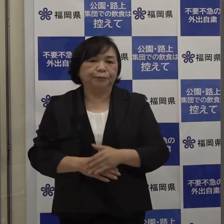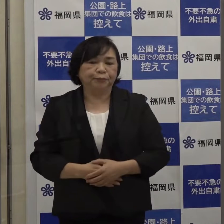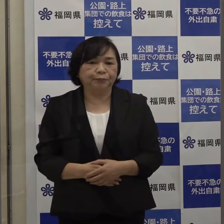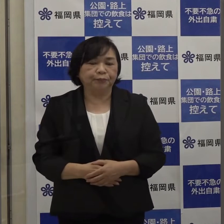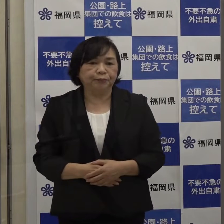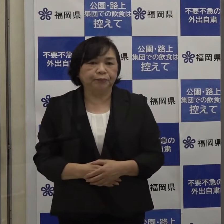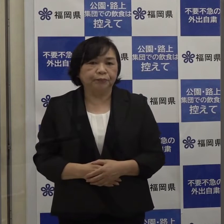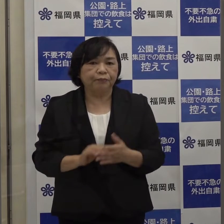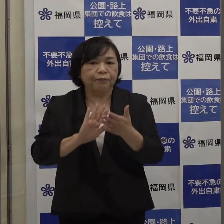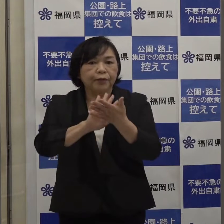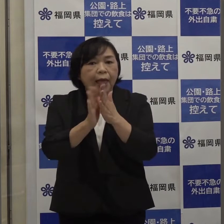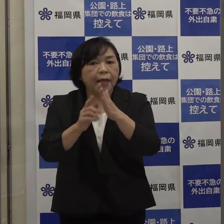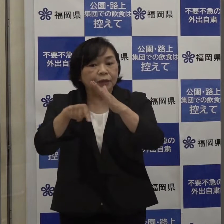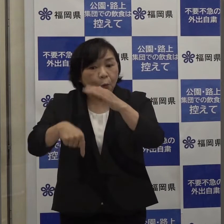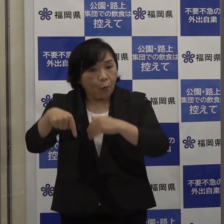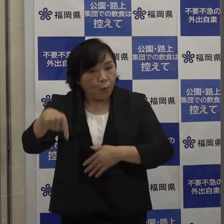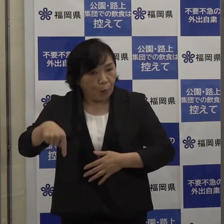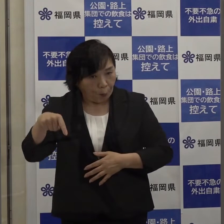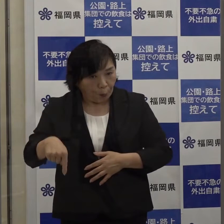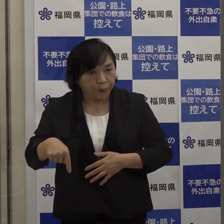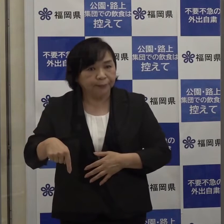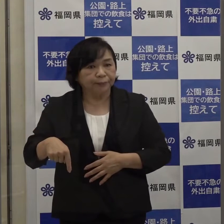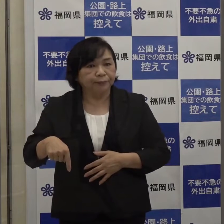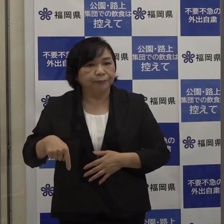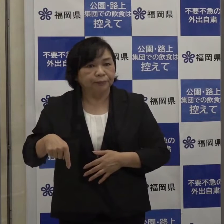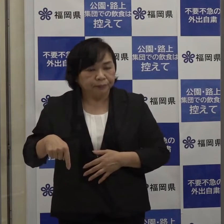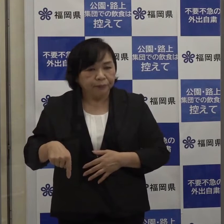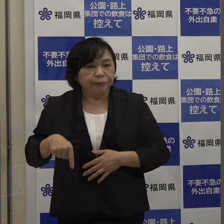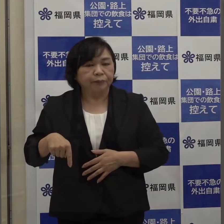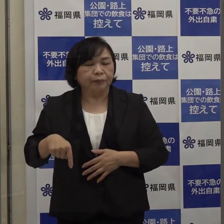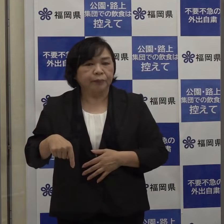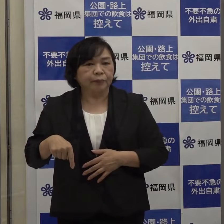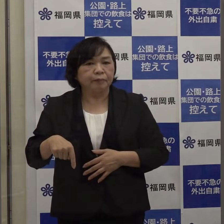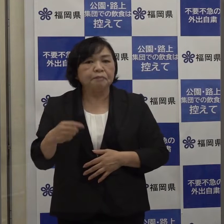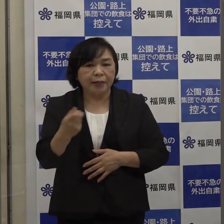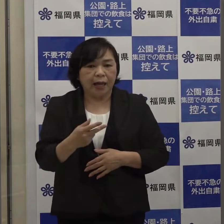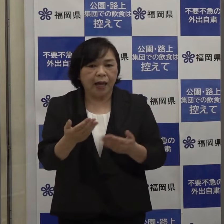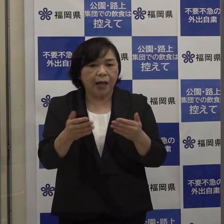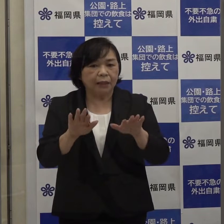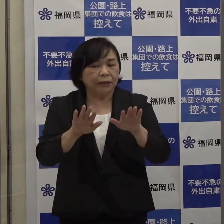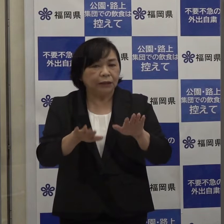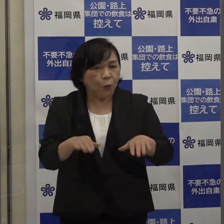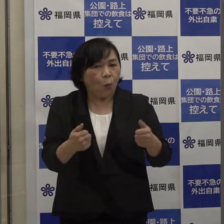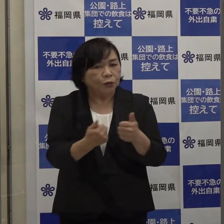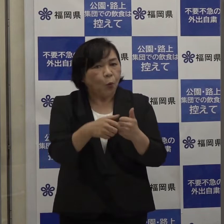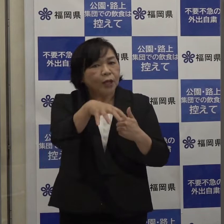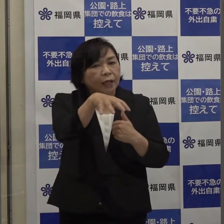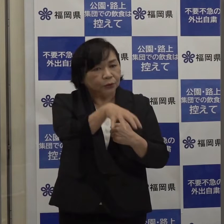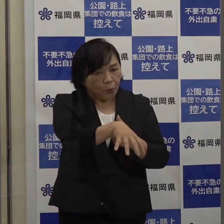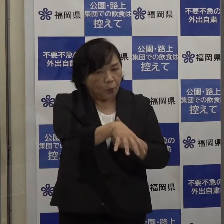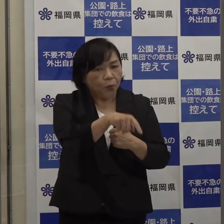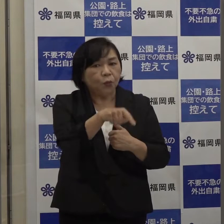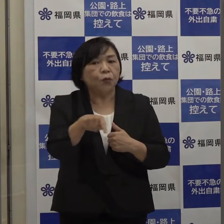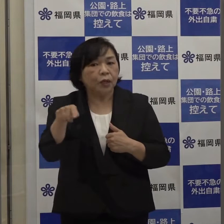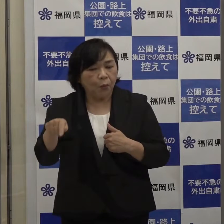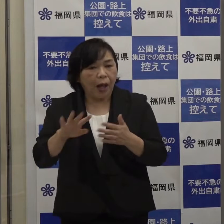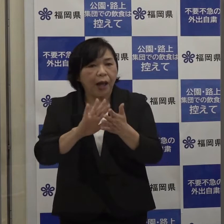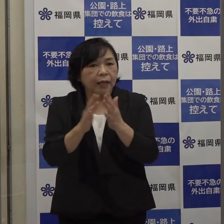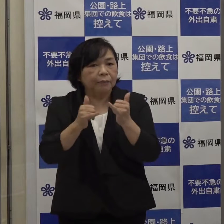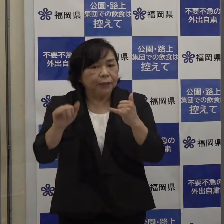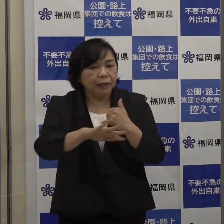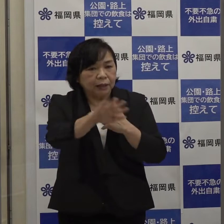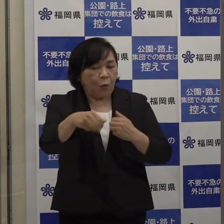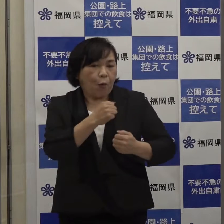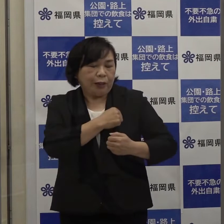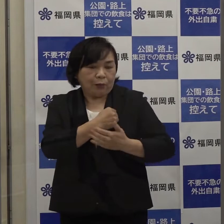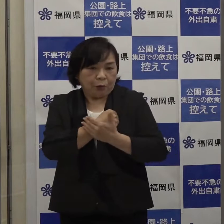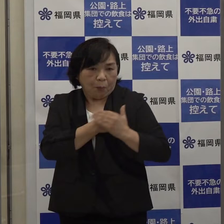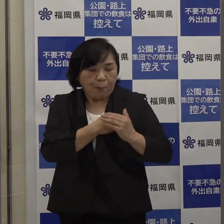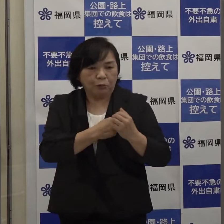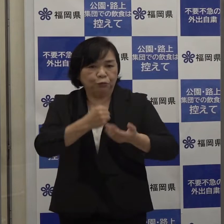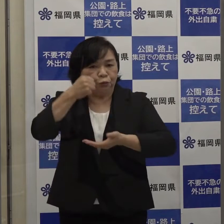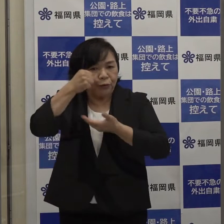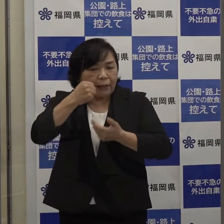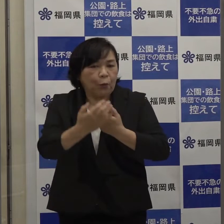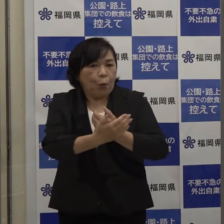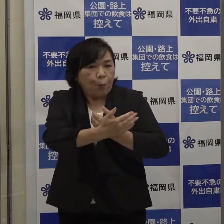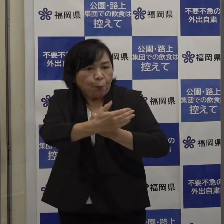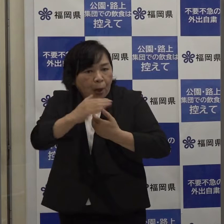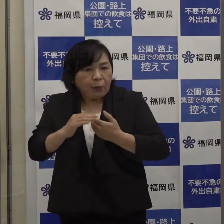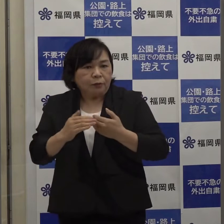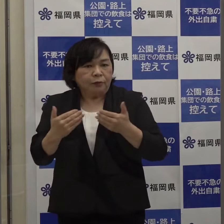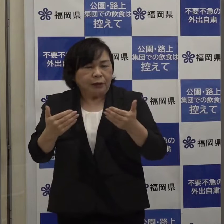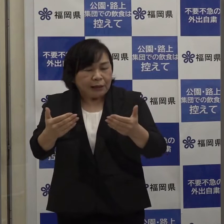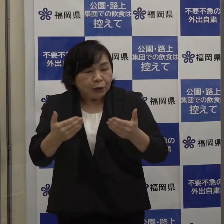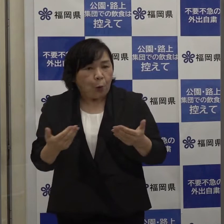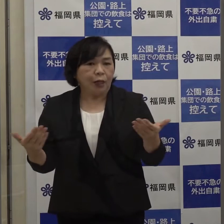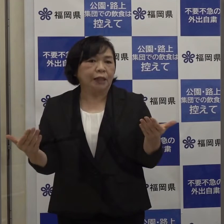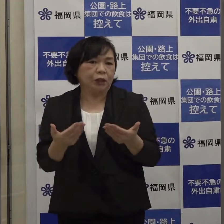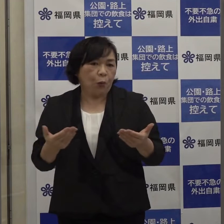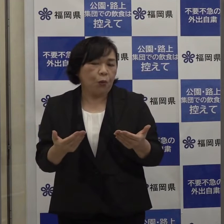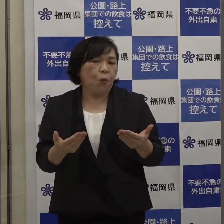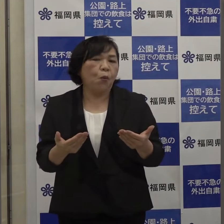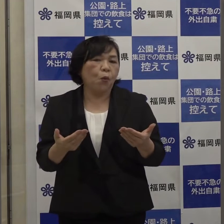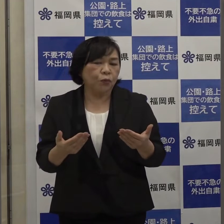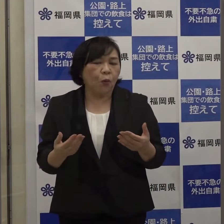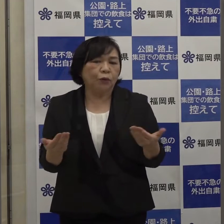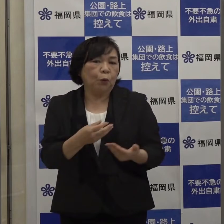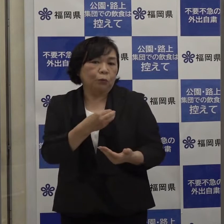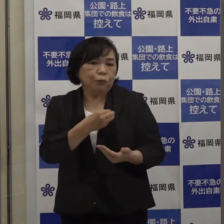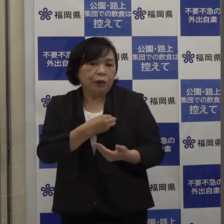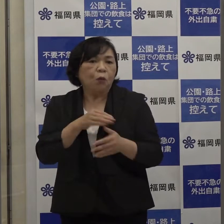県庁においても 感染症対策や児童相談所など 県民の皆さんの命 財産を守るために不可欠な業務に従事する職員を除き